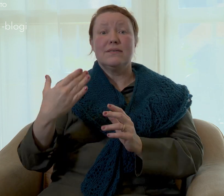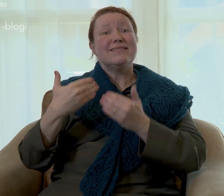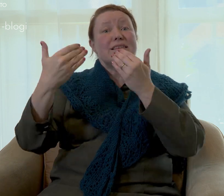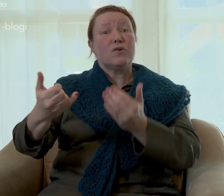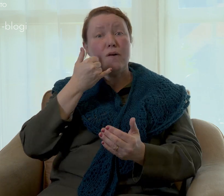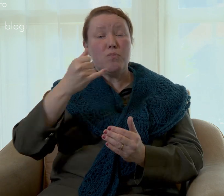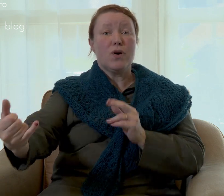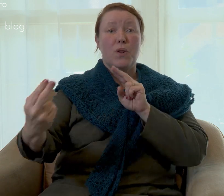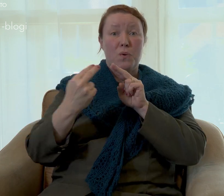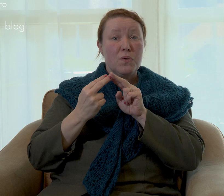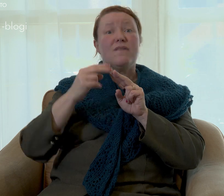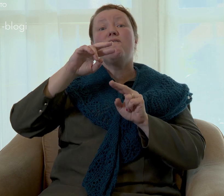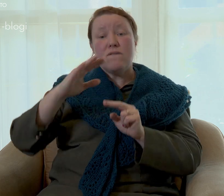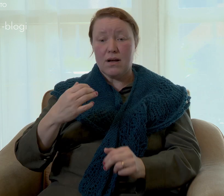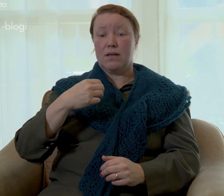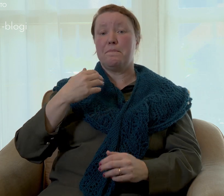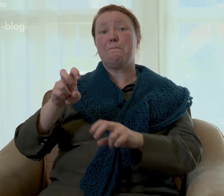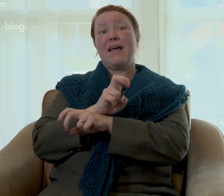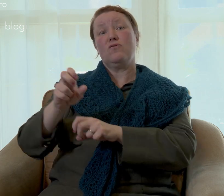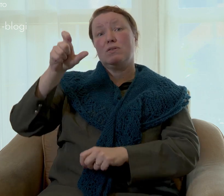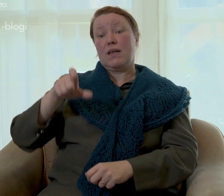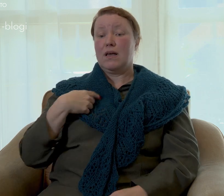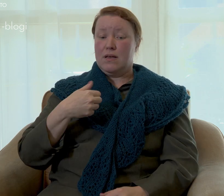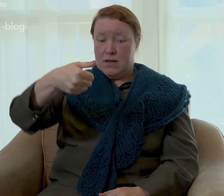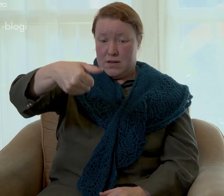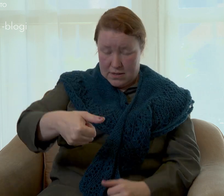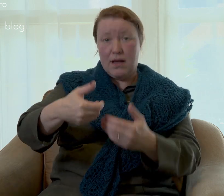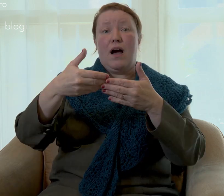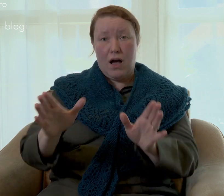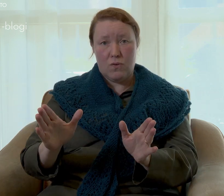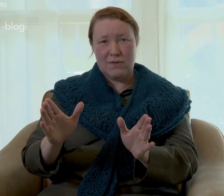itse vai saako kone avata sen automaattisesti.